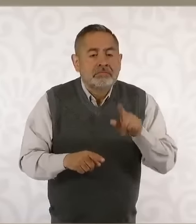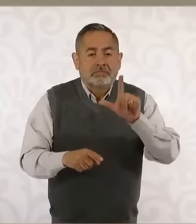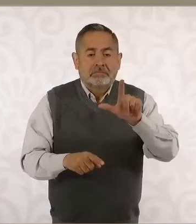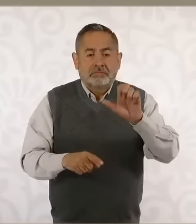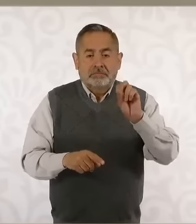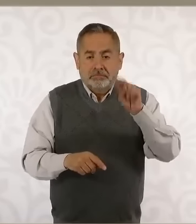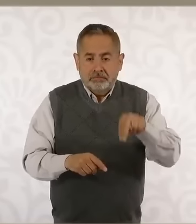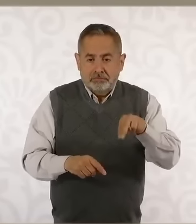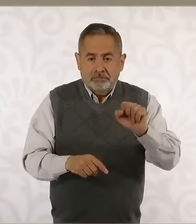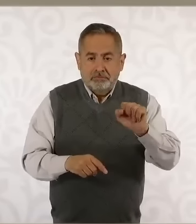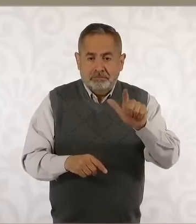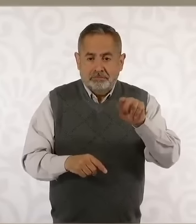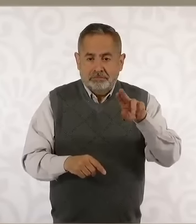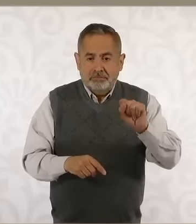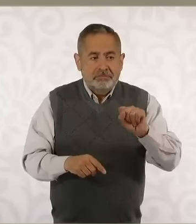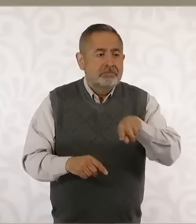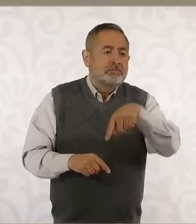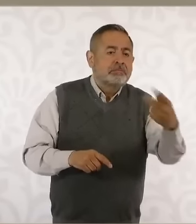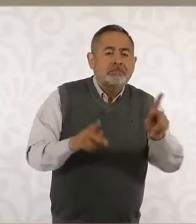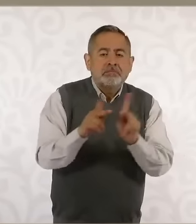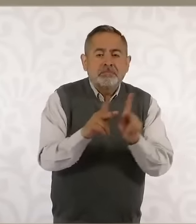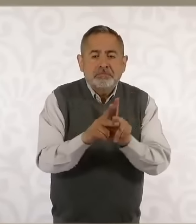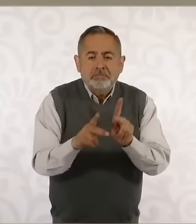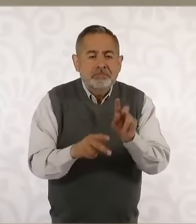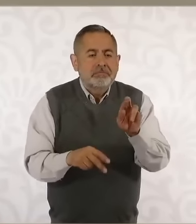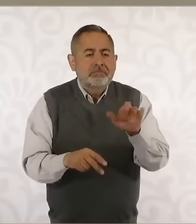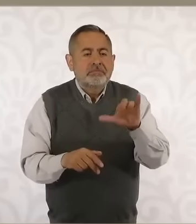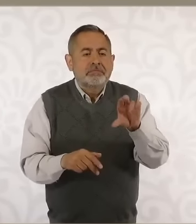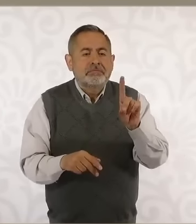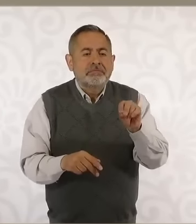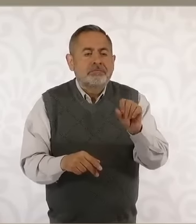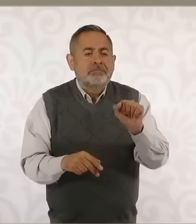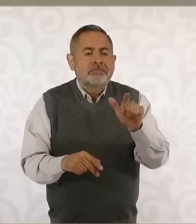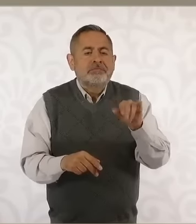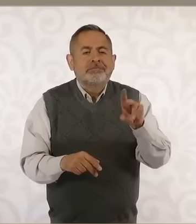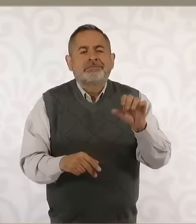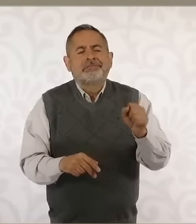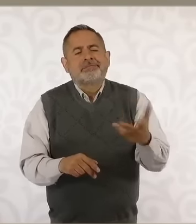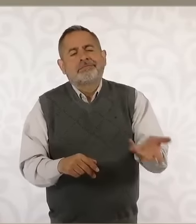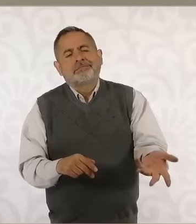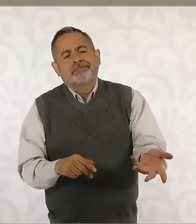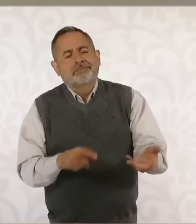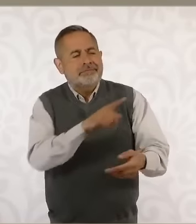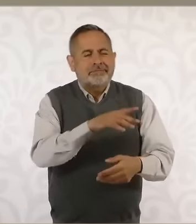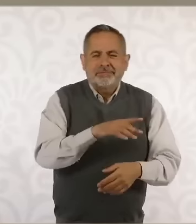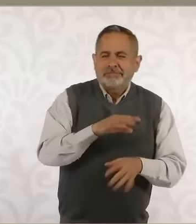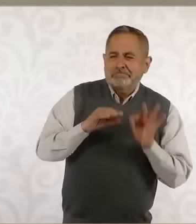de Ricardo Salinas Pliego. Entonces, preguntarle sobre la contaminación de redes sociales si el